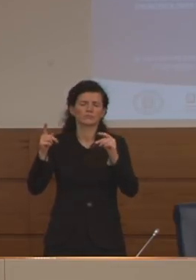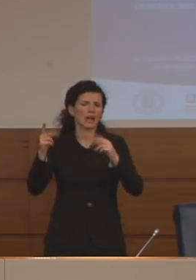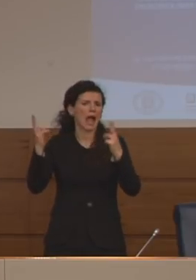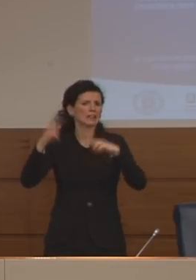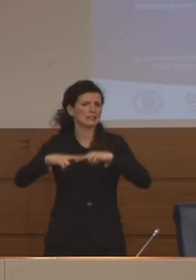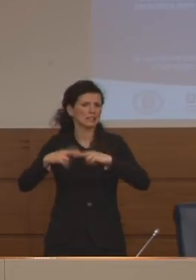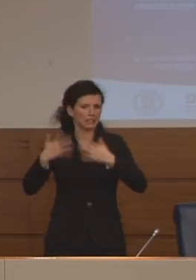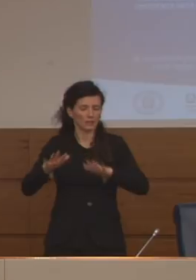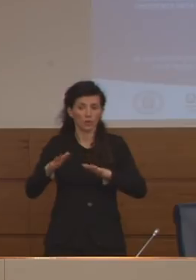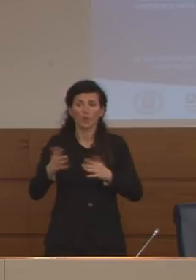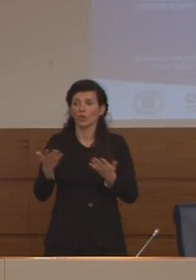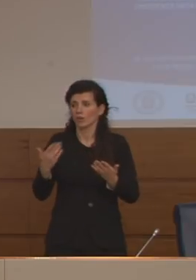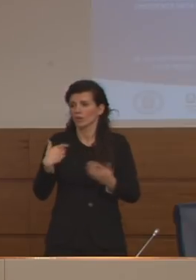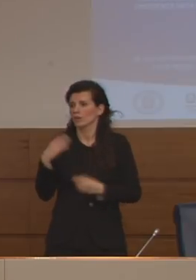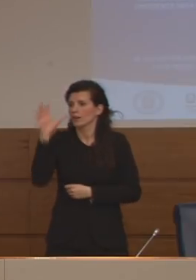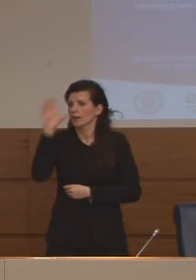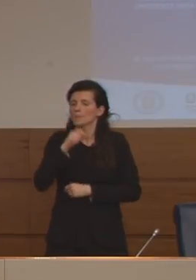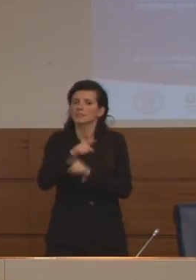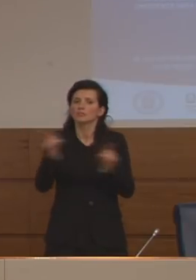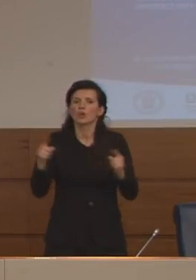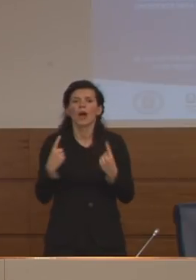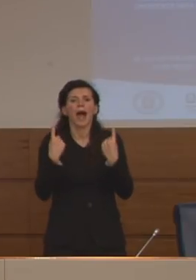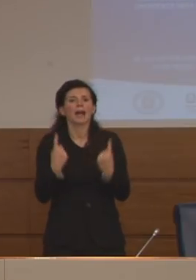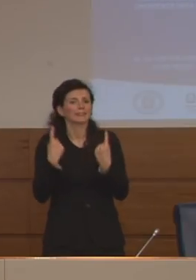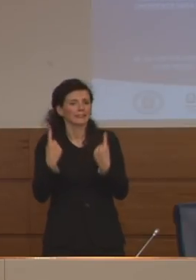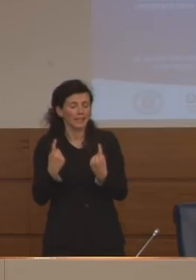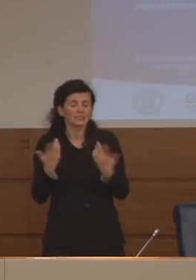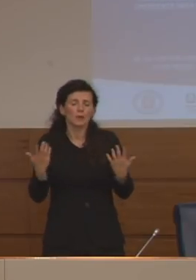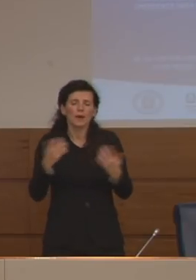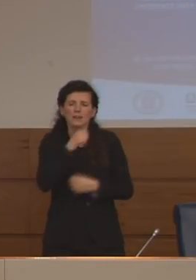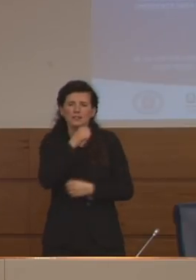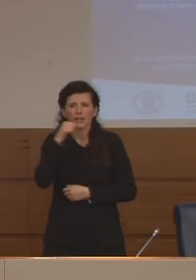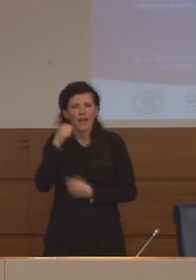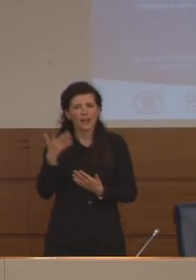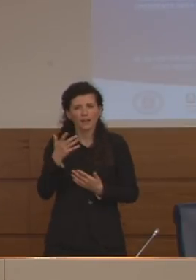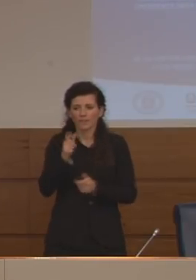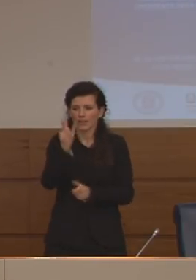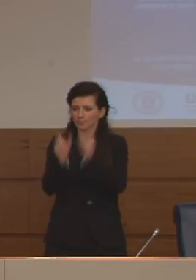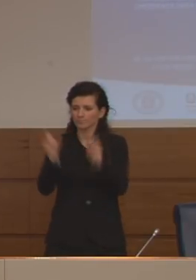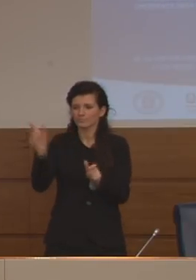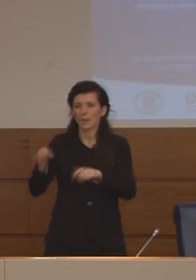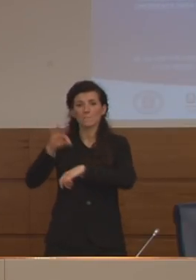occorre anche in questo caso avere un numero di casi sufficientemente adatto,